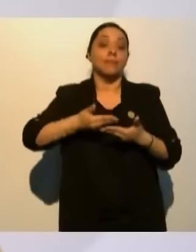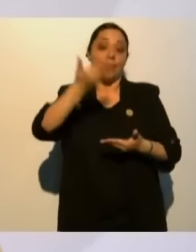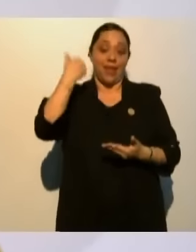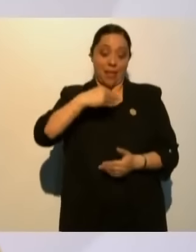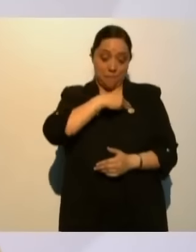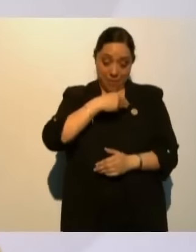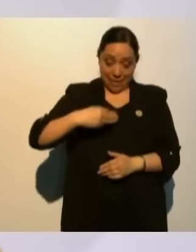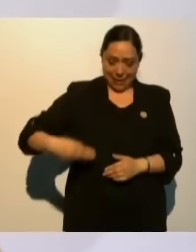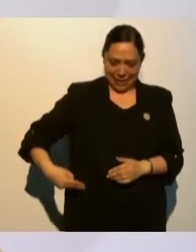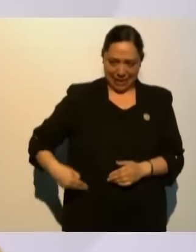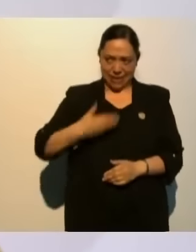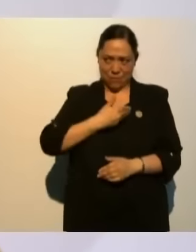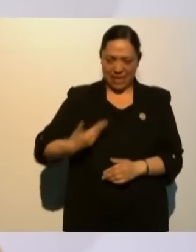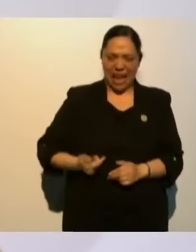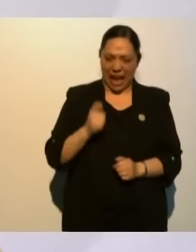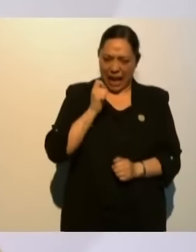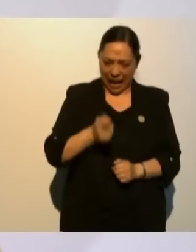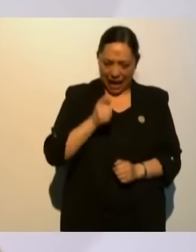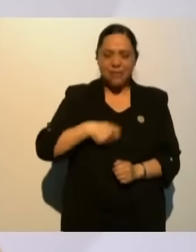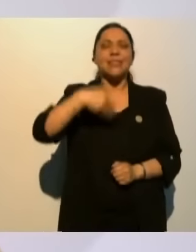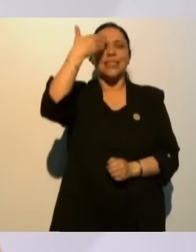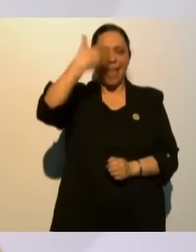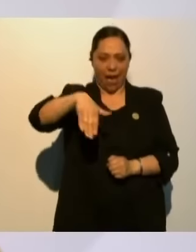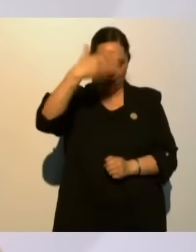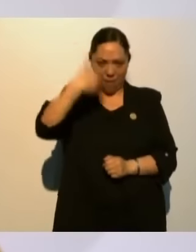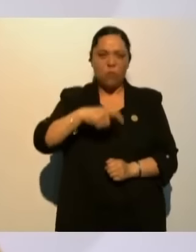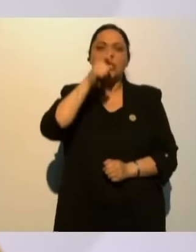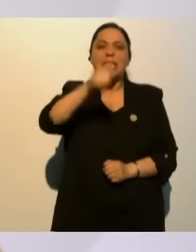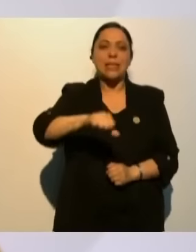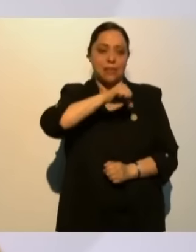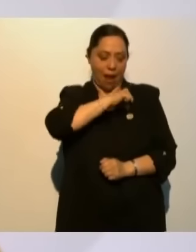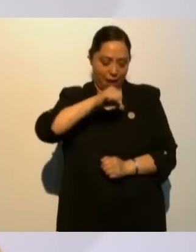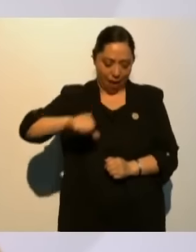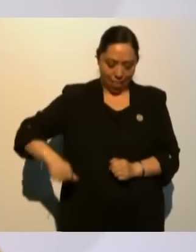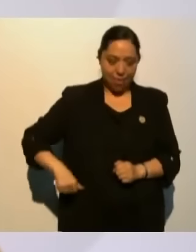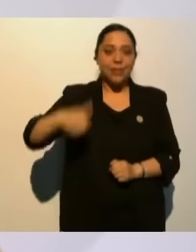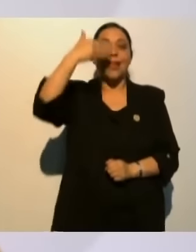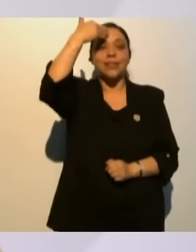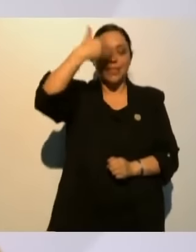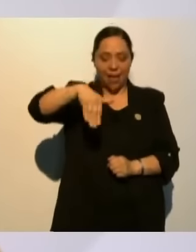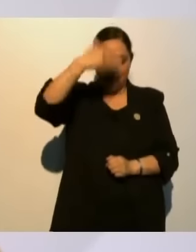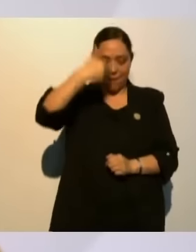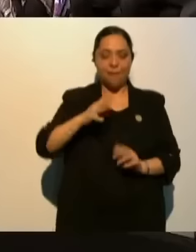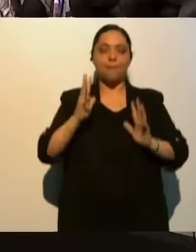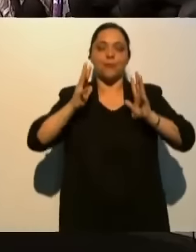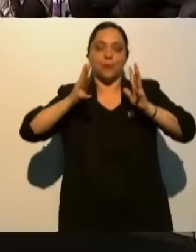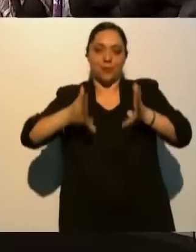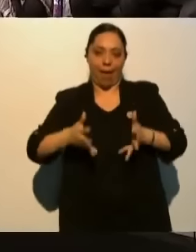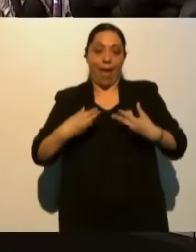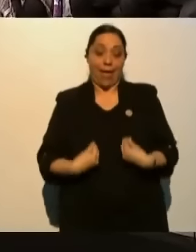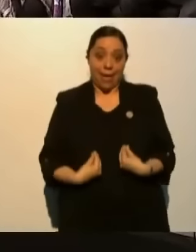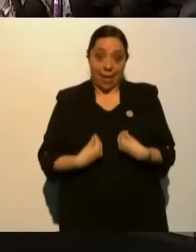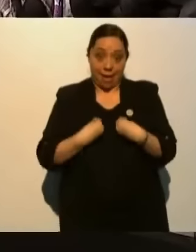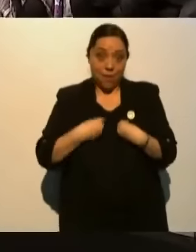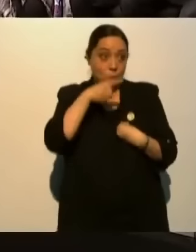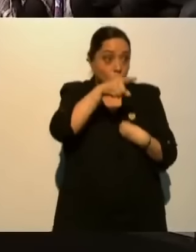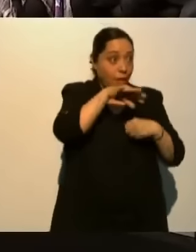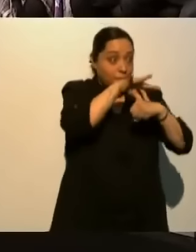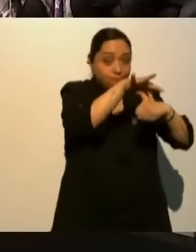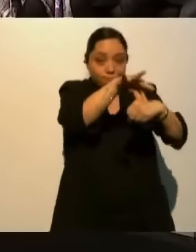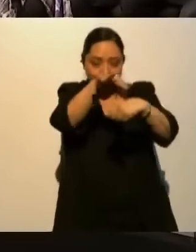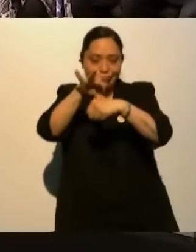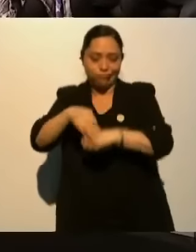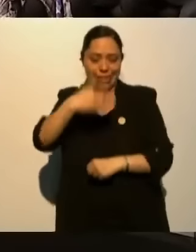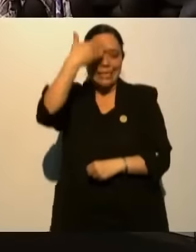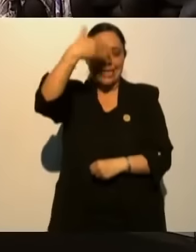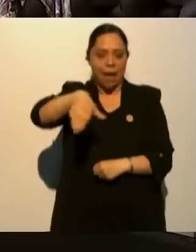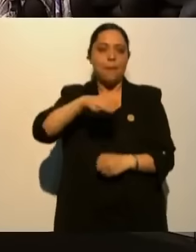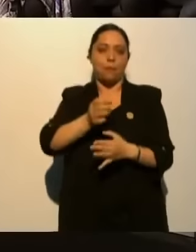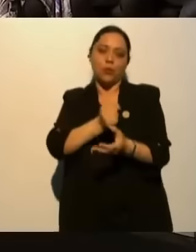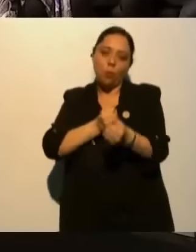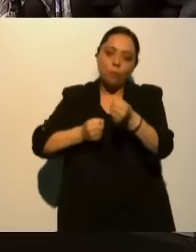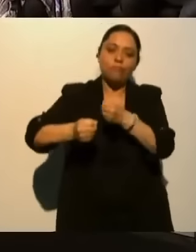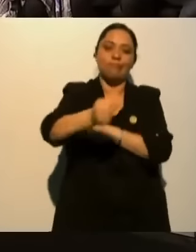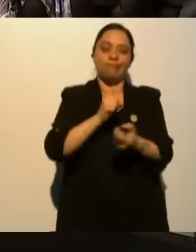lo que es ser alcaldesa que sabemos lo que viven y que son parte de este gobierno de nuestro país